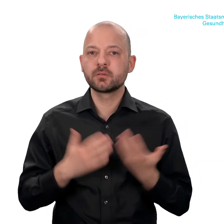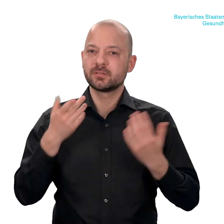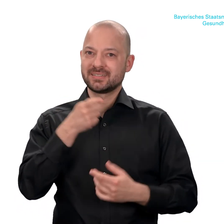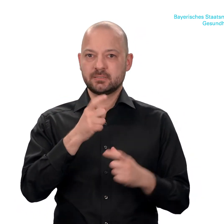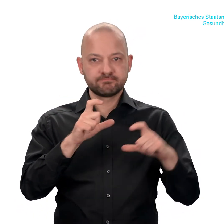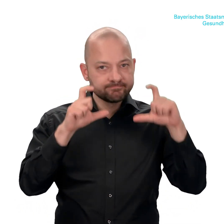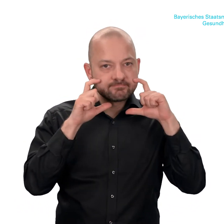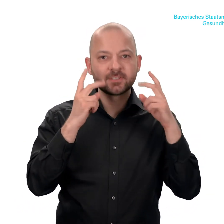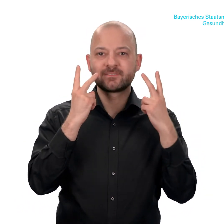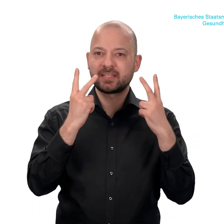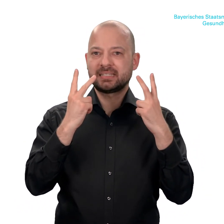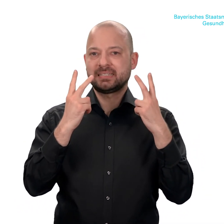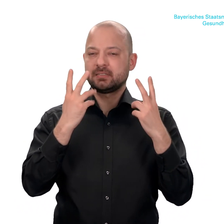Beim Anziehen der Community-Maske